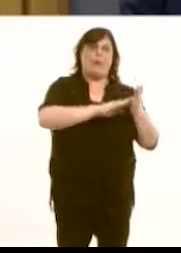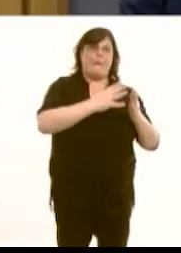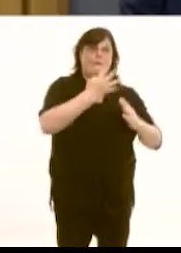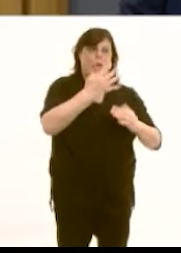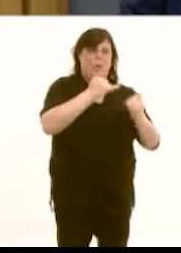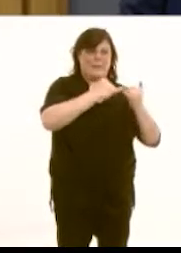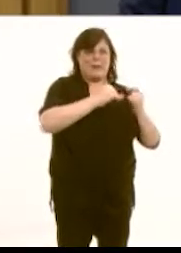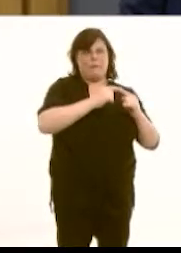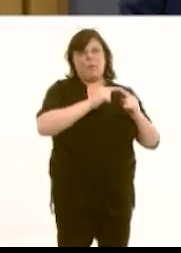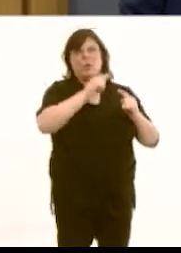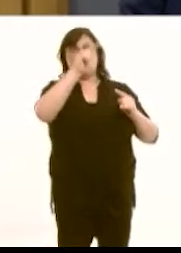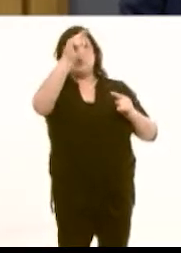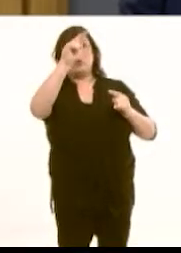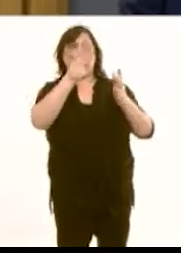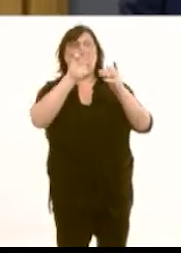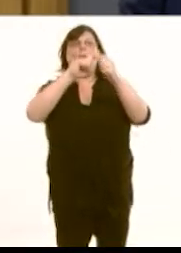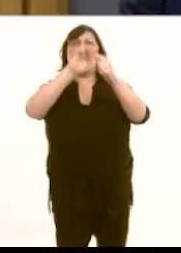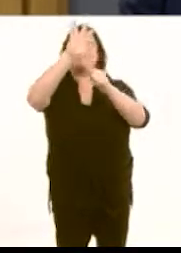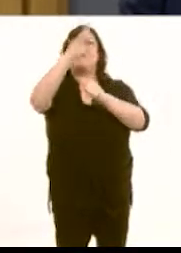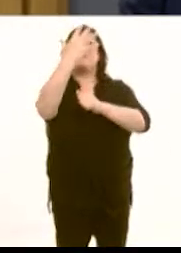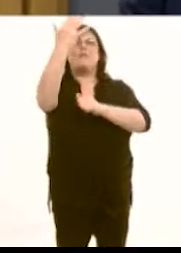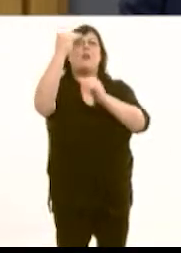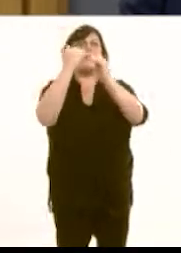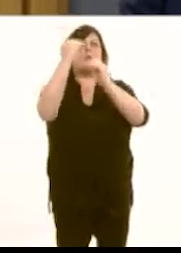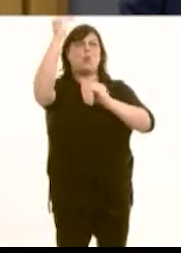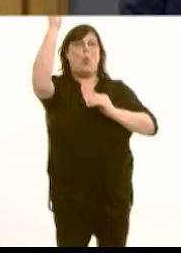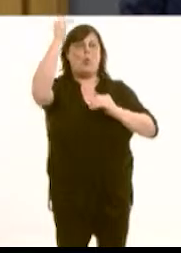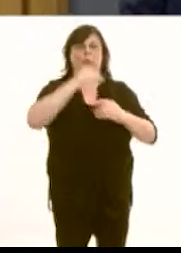A ydych chi yn cytuno ‚ fi ei bod hiín bwysig bod gwasanaethau cyhoeddus ar gael